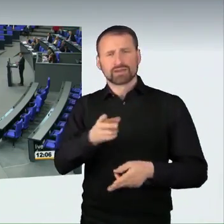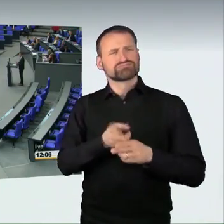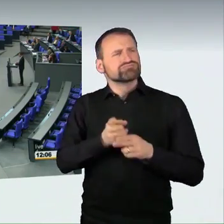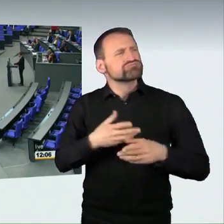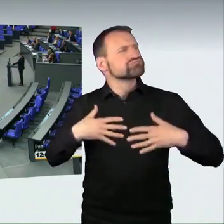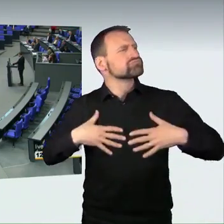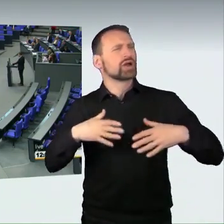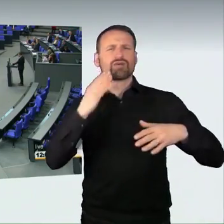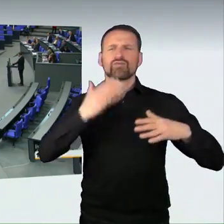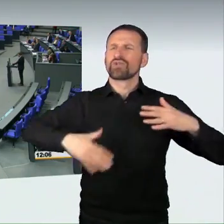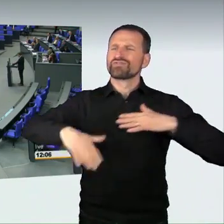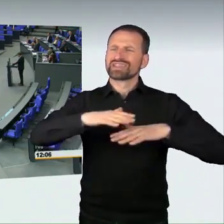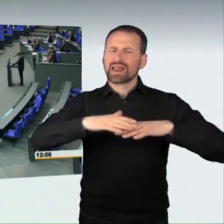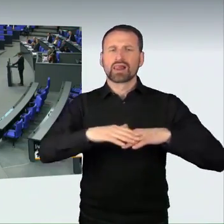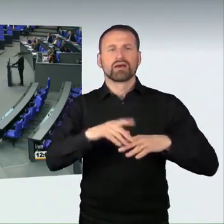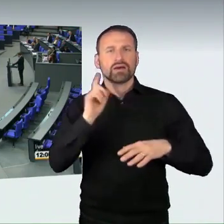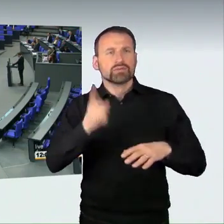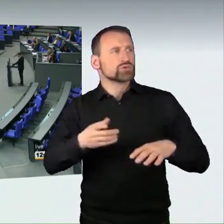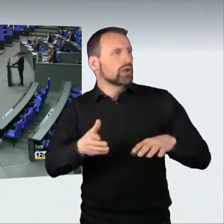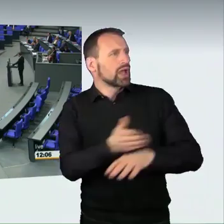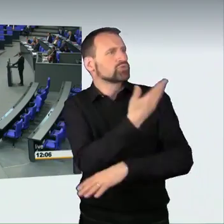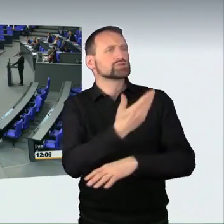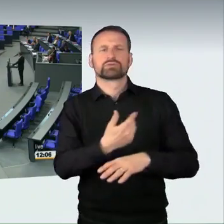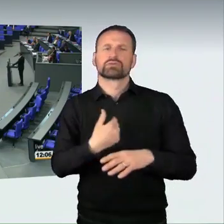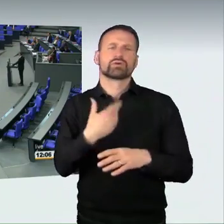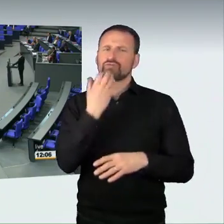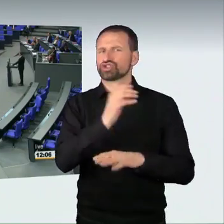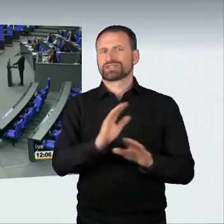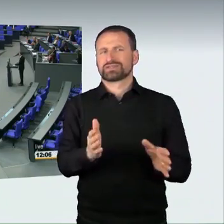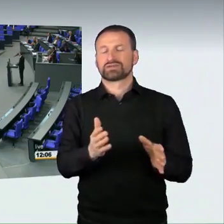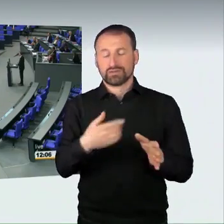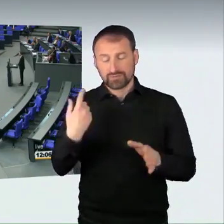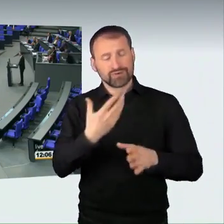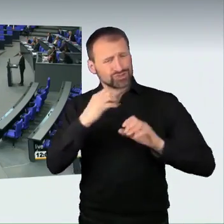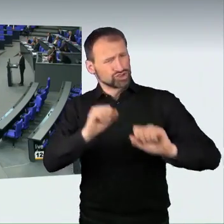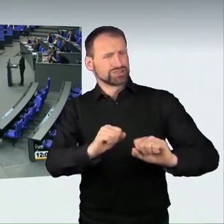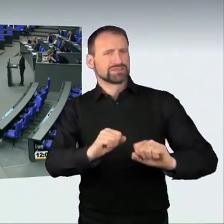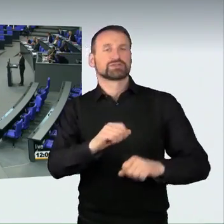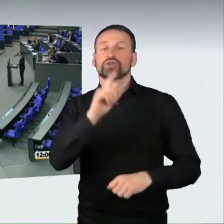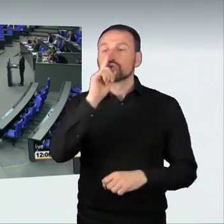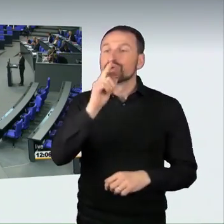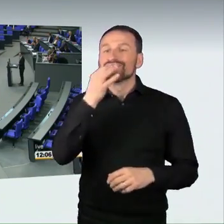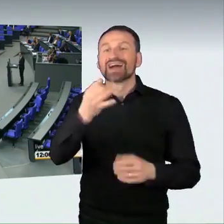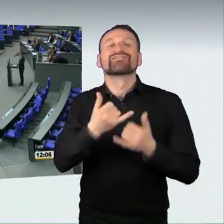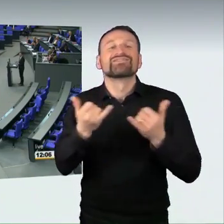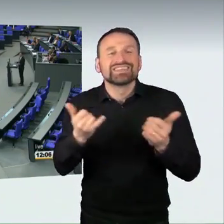wie wir den Weg beschreiten, wie wir das Ziel das erreichen. Man muss einfach sagen: Die Wohnungsmärkte in Deutschland